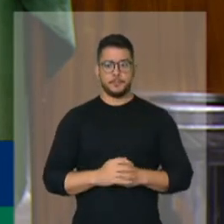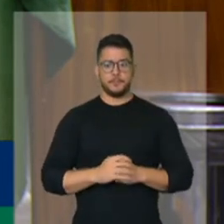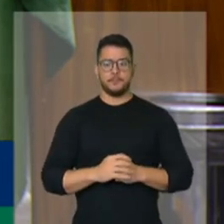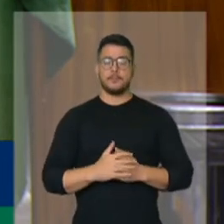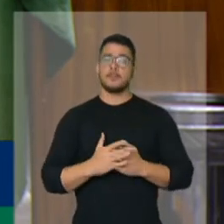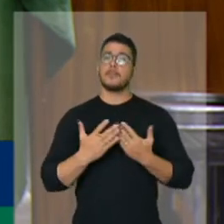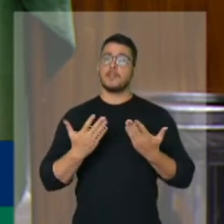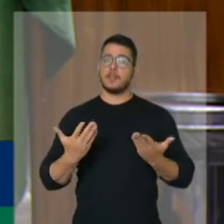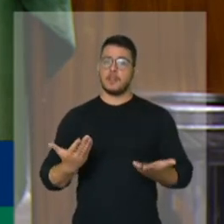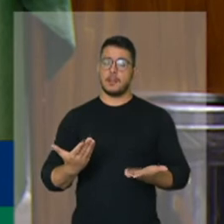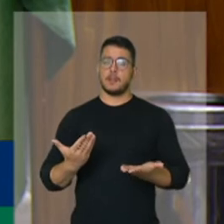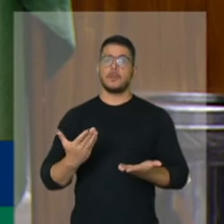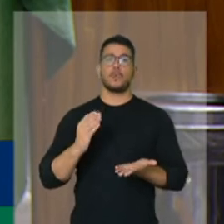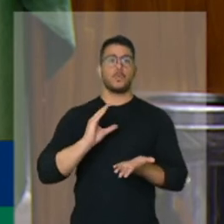FEZ UM DESCONTO PARA CRESCIMENTO DA ECONOMIA